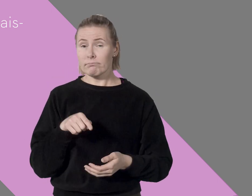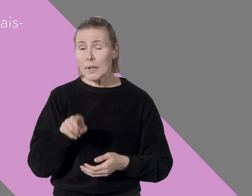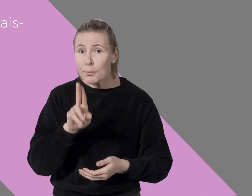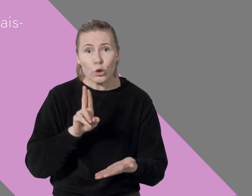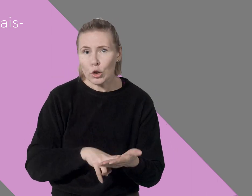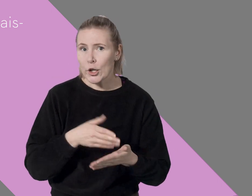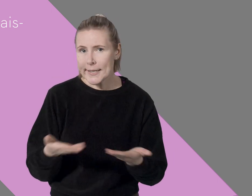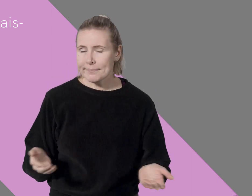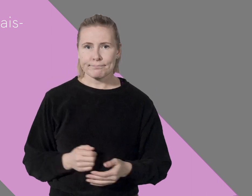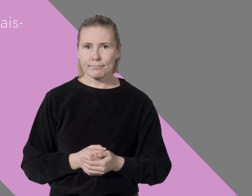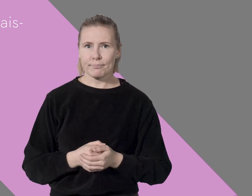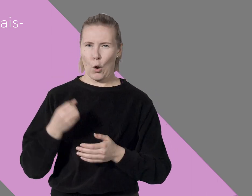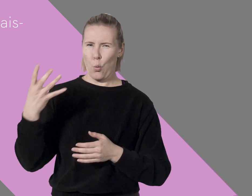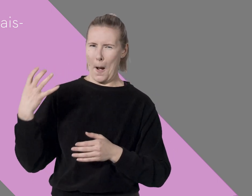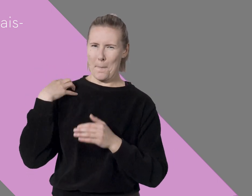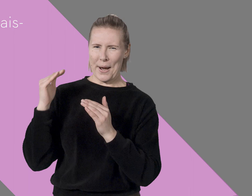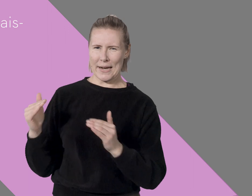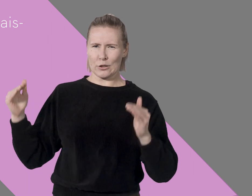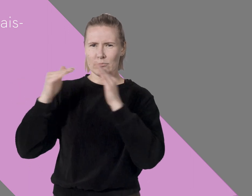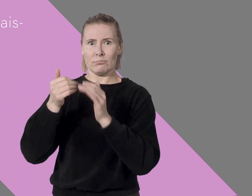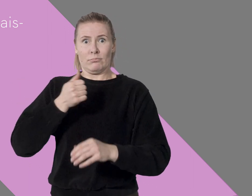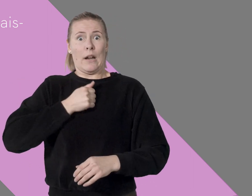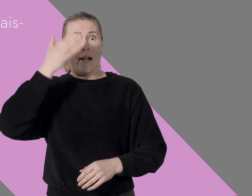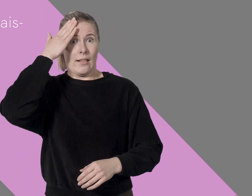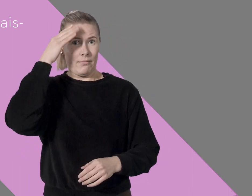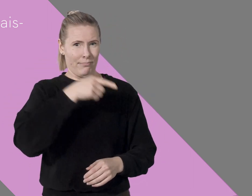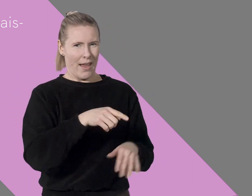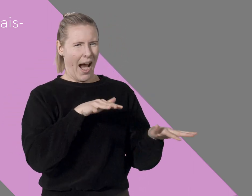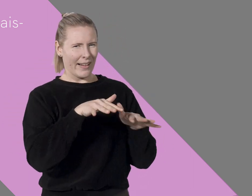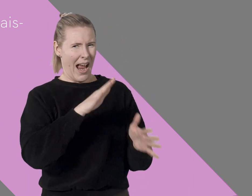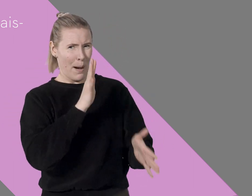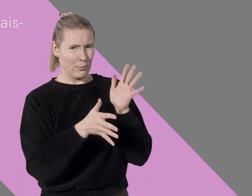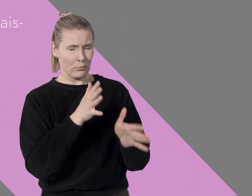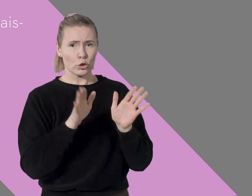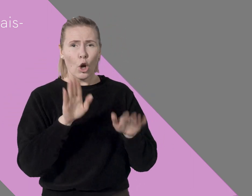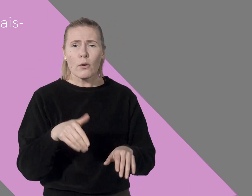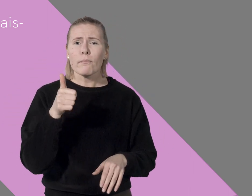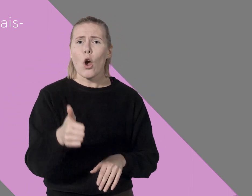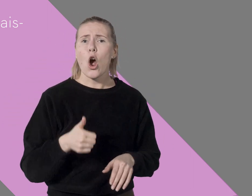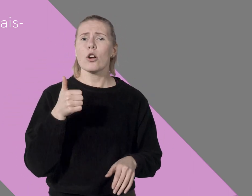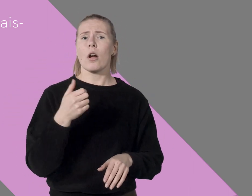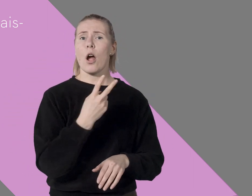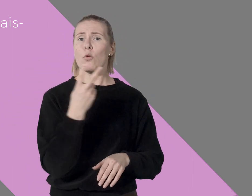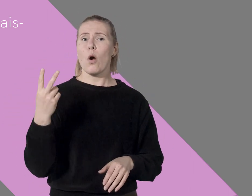Kumpikaan väitteistä ei pidä paikkaansa. Ensiksikin tieto häirintäepäilystä on tullut ulkoministeriön tietoon -